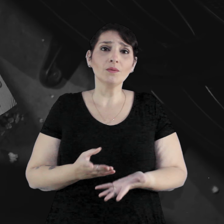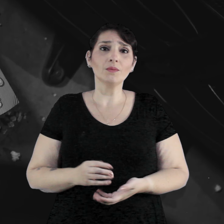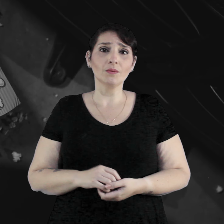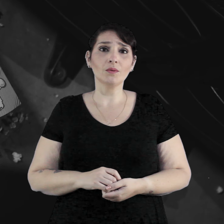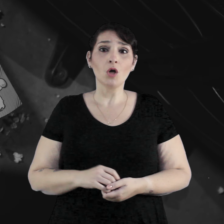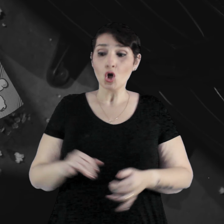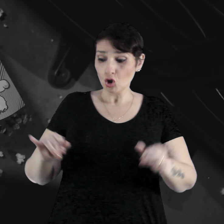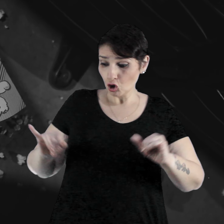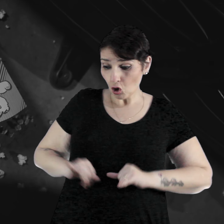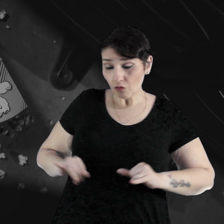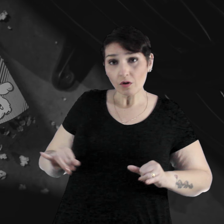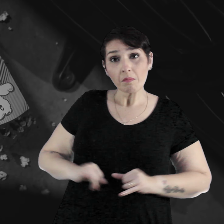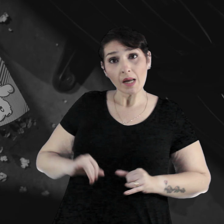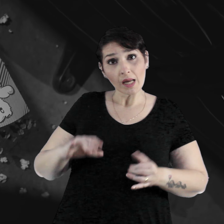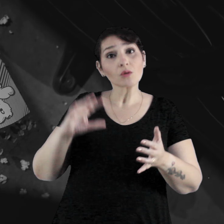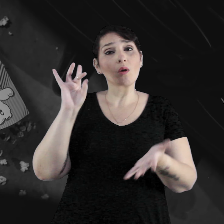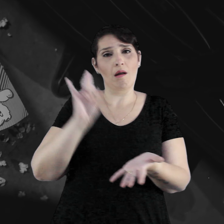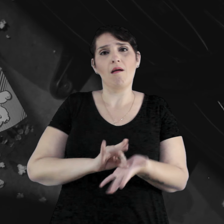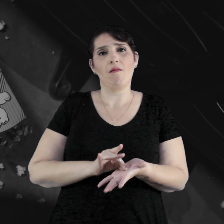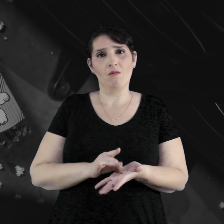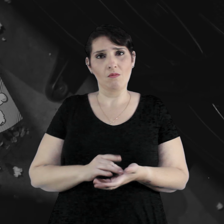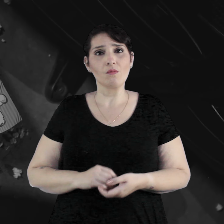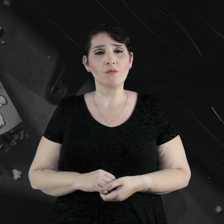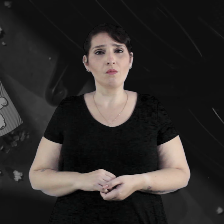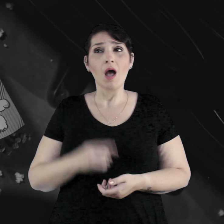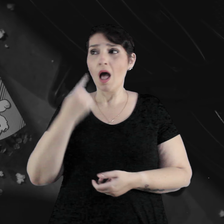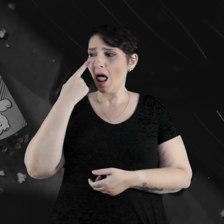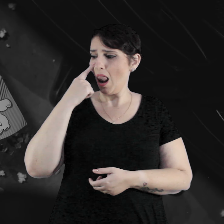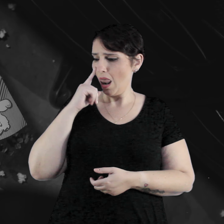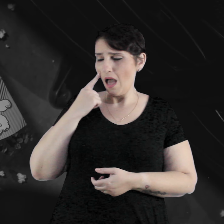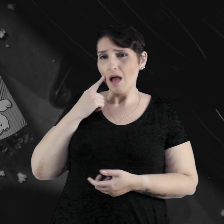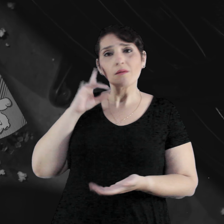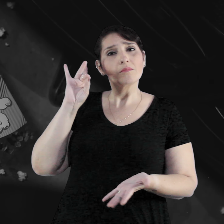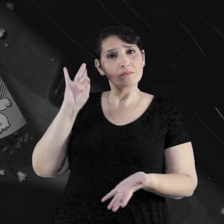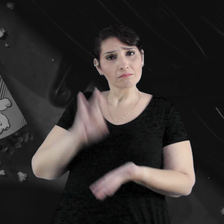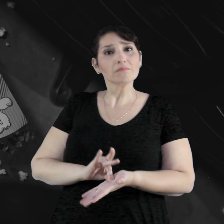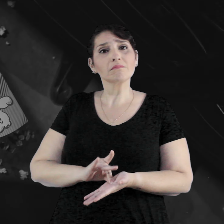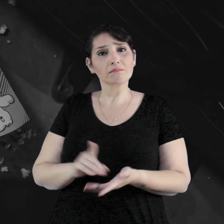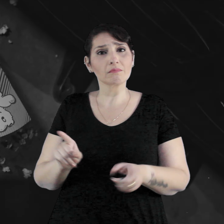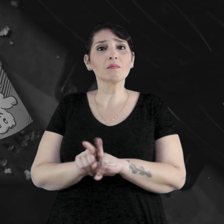O sofrimento é real. As lágrimas são reais.